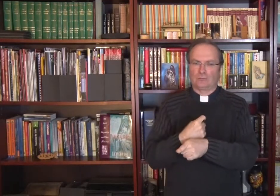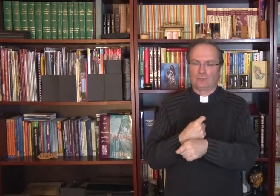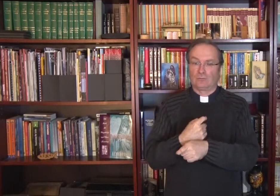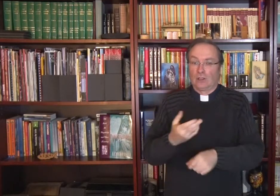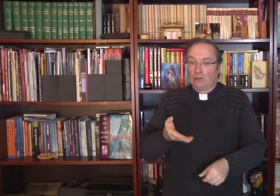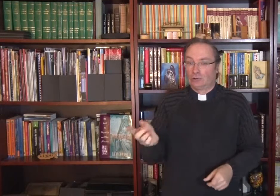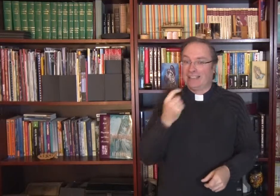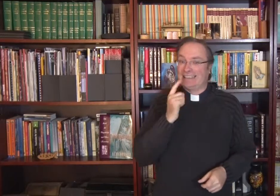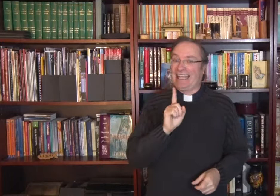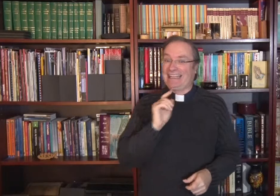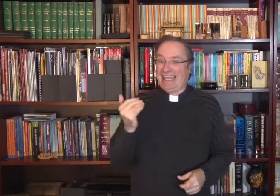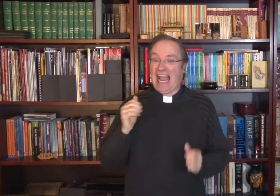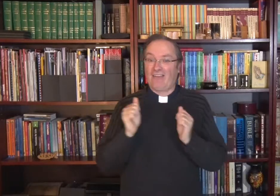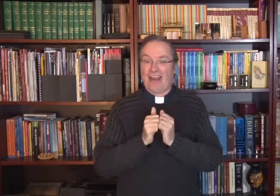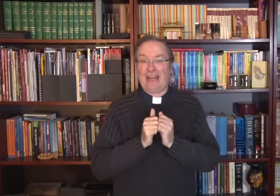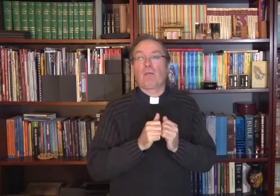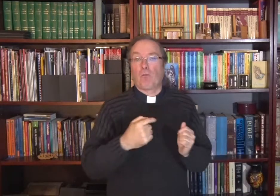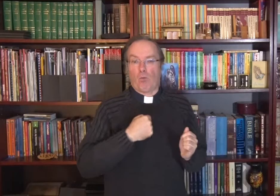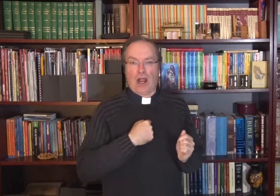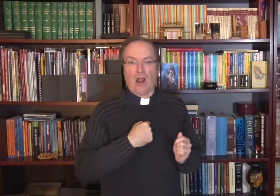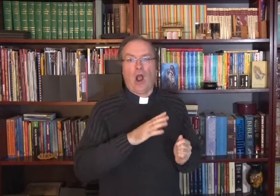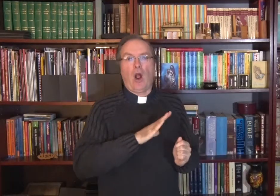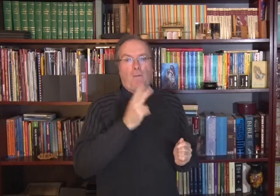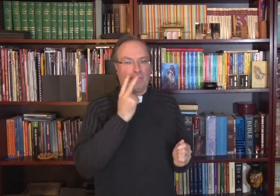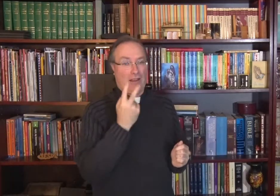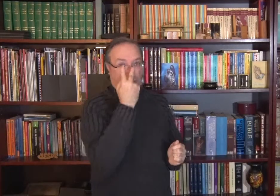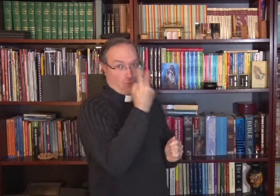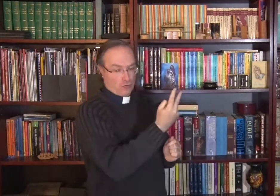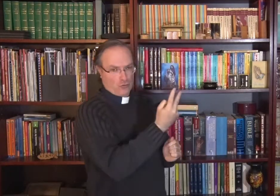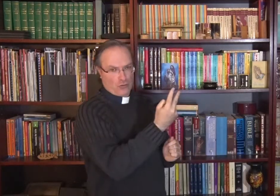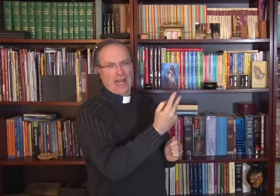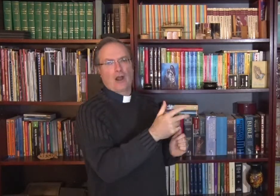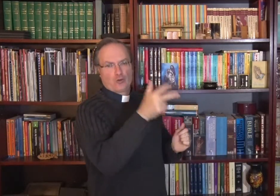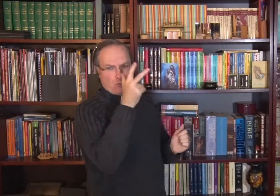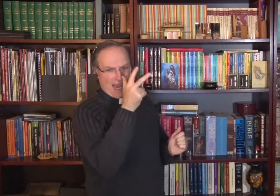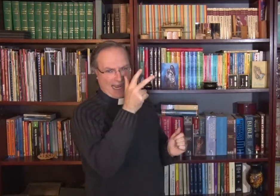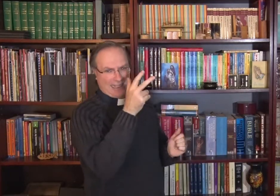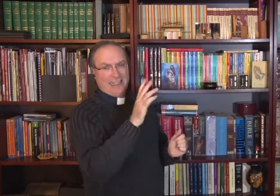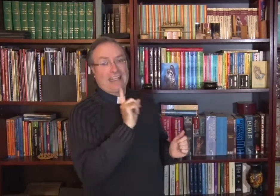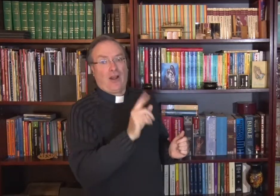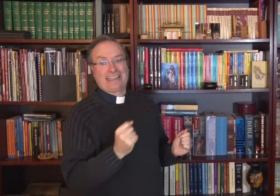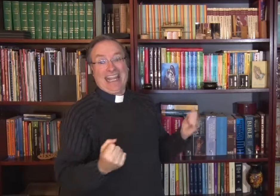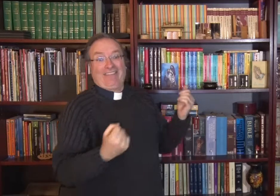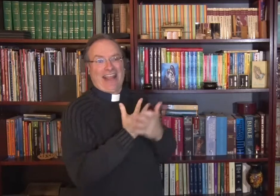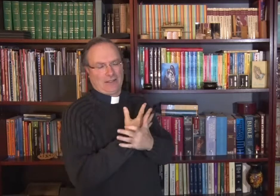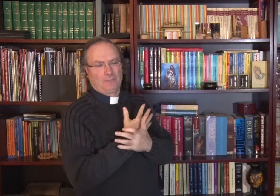Ceux qui étaient avec moi ont bien vu la lumière [et ont été effrayés],